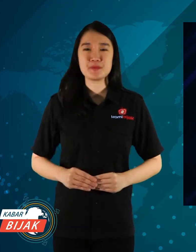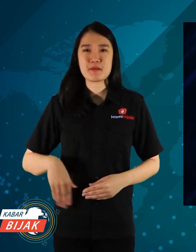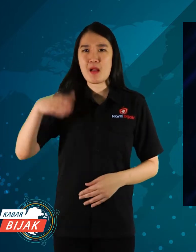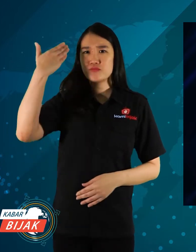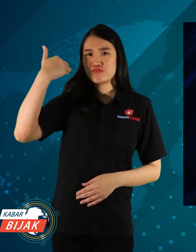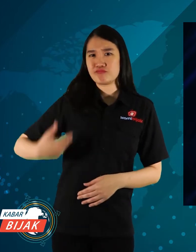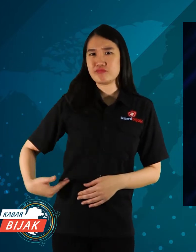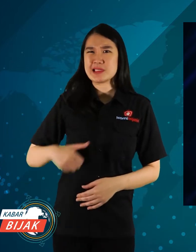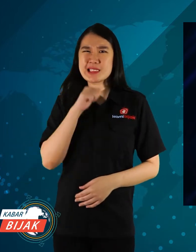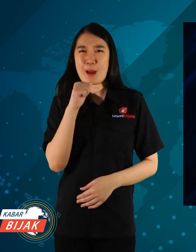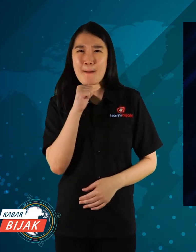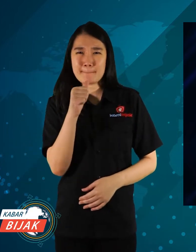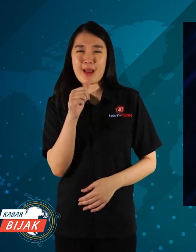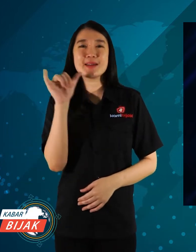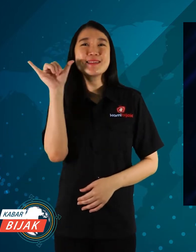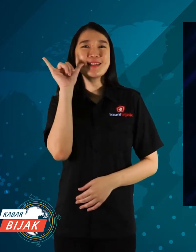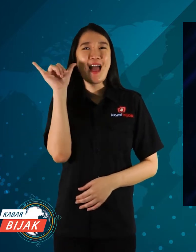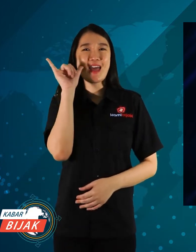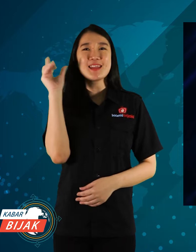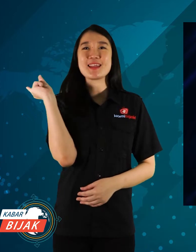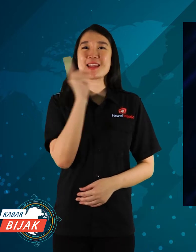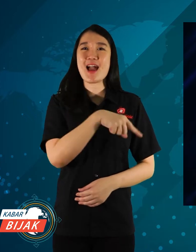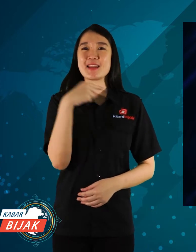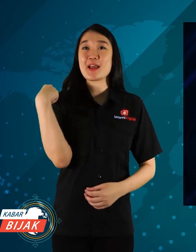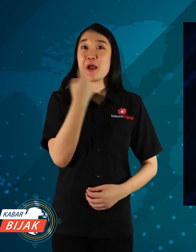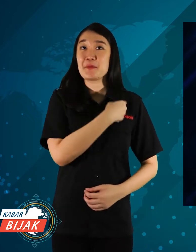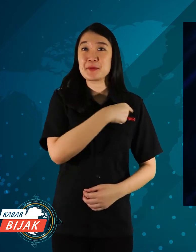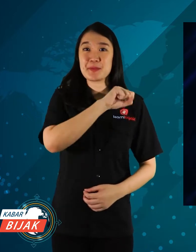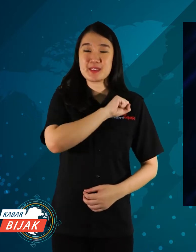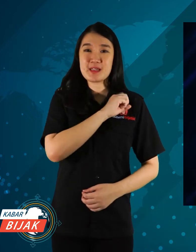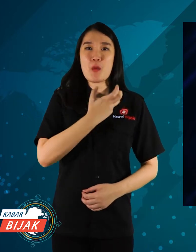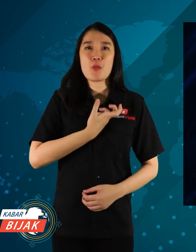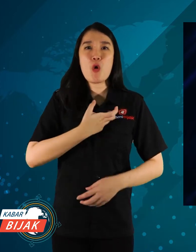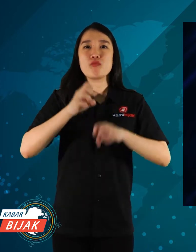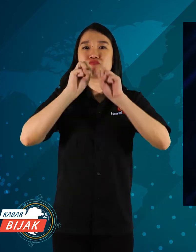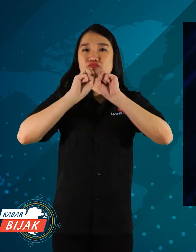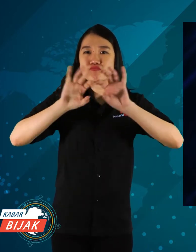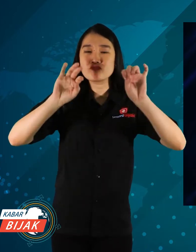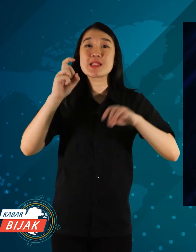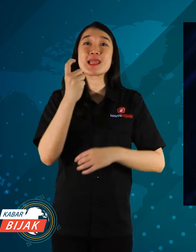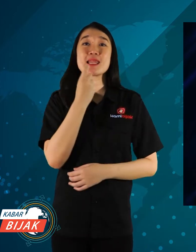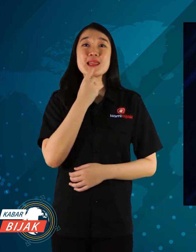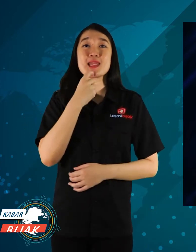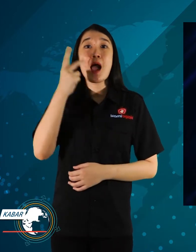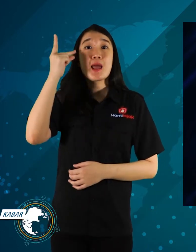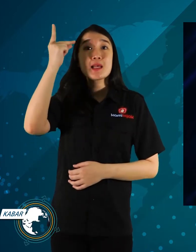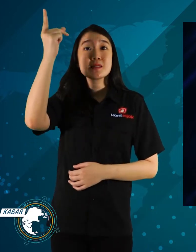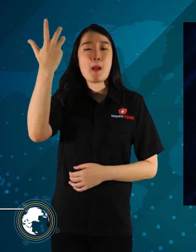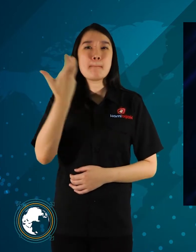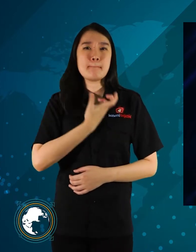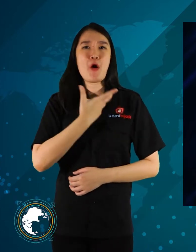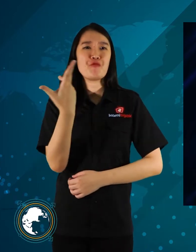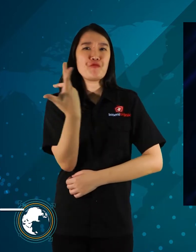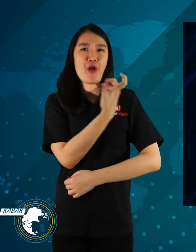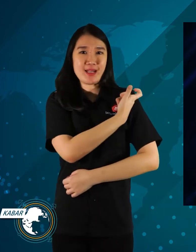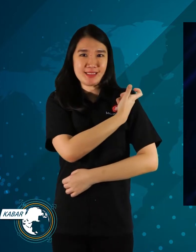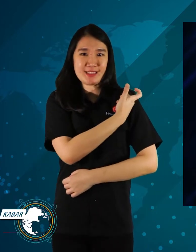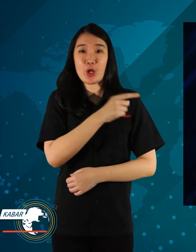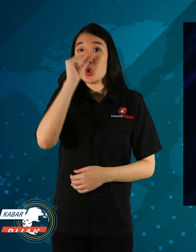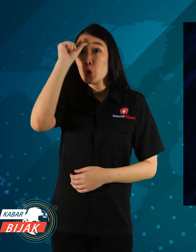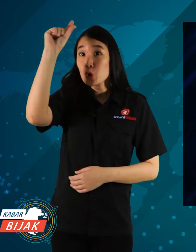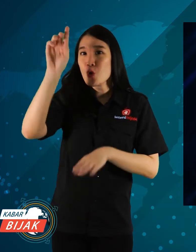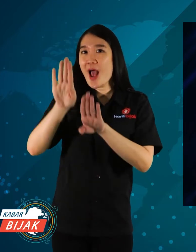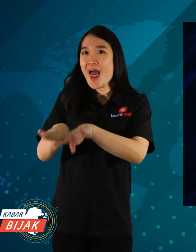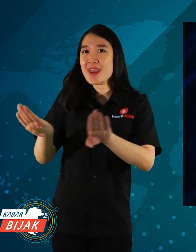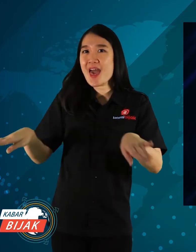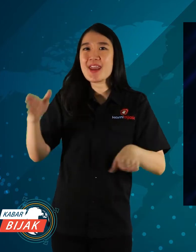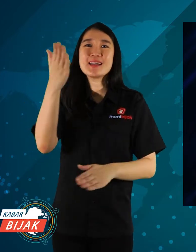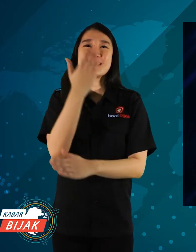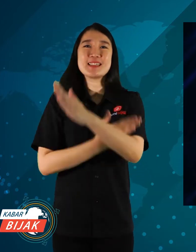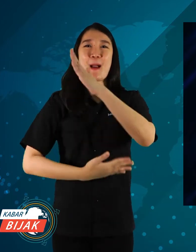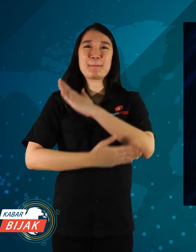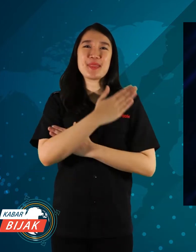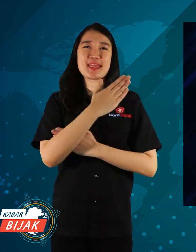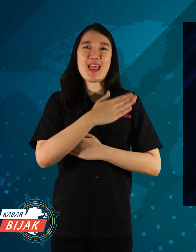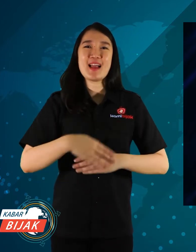Saya Yani dari KamiBijak mau menginformasikan tentang rencana vaksinasi anak-anak Disabilitas.